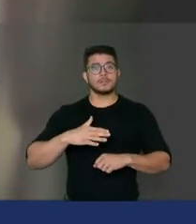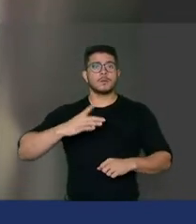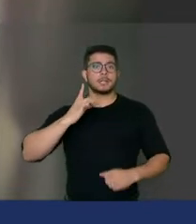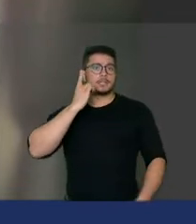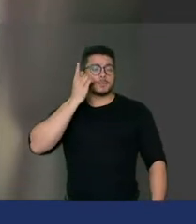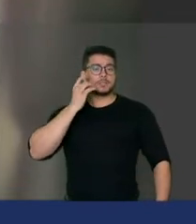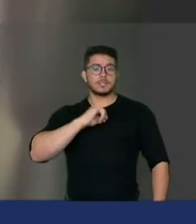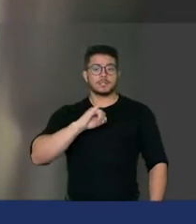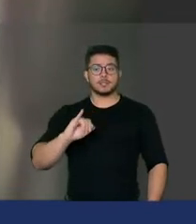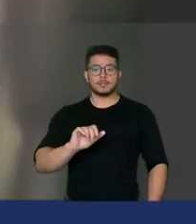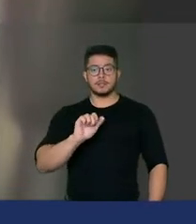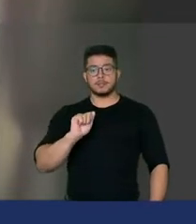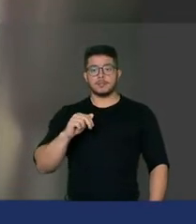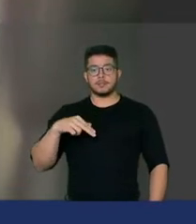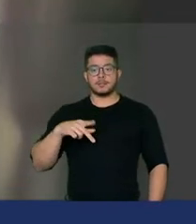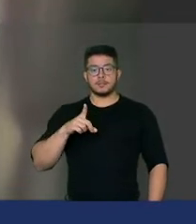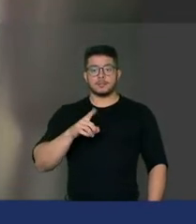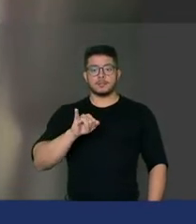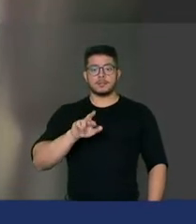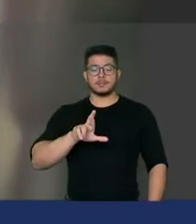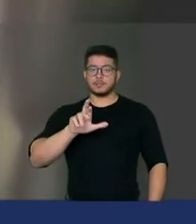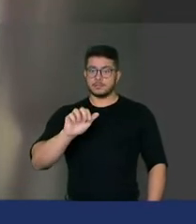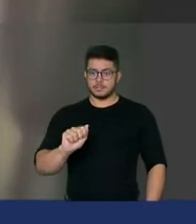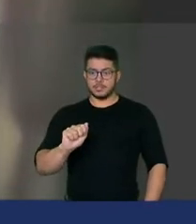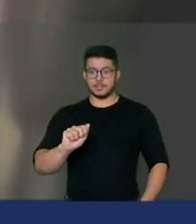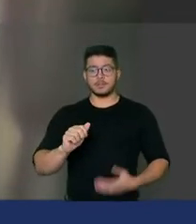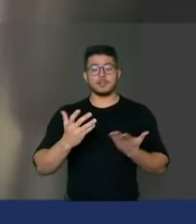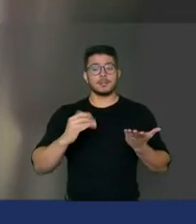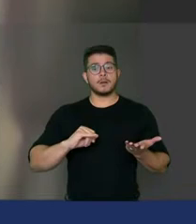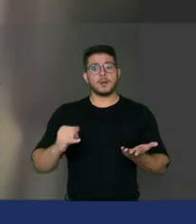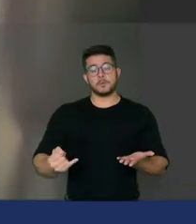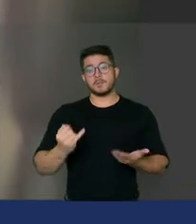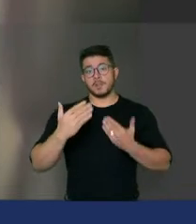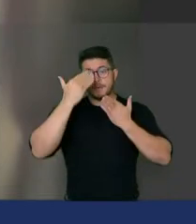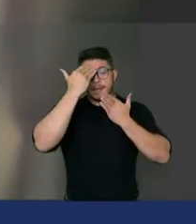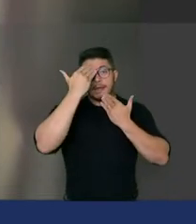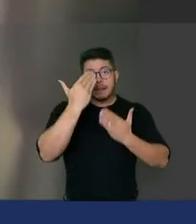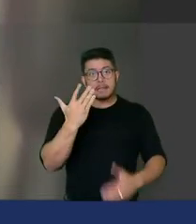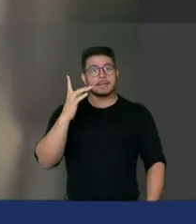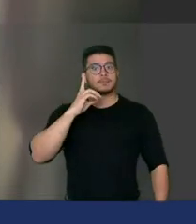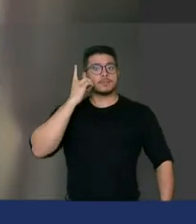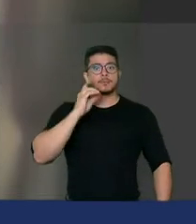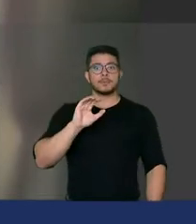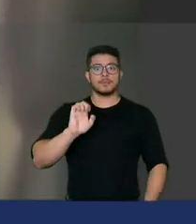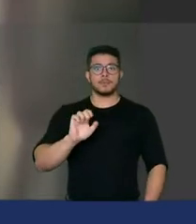EU ESTOU EM DIÁLOGO COM A DEPUTADA JANDIRA FEGALE, AGRADECER AO DEPUTADO ELI PELA CONTRIBUIÇÃO E VAI PERMITIR